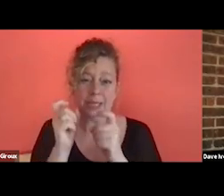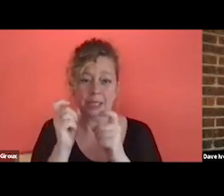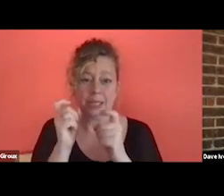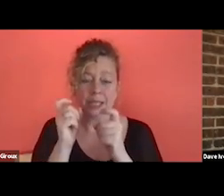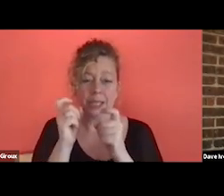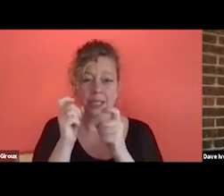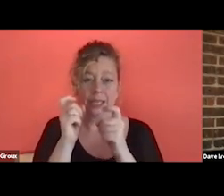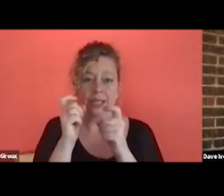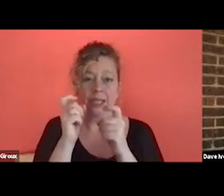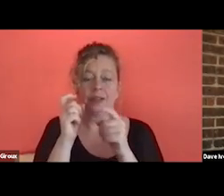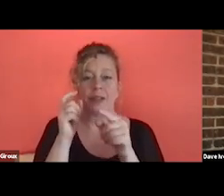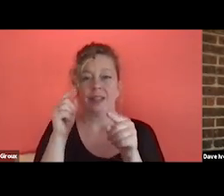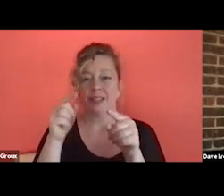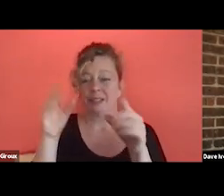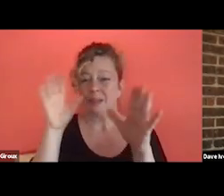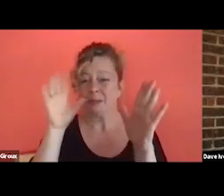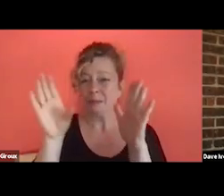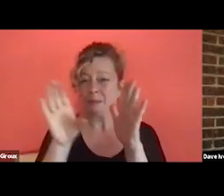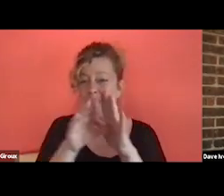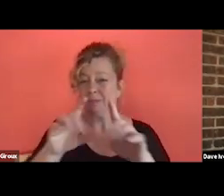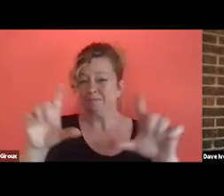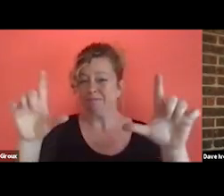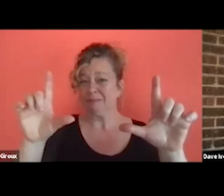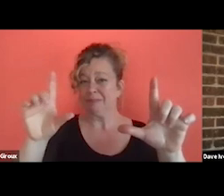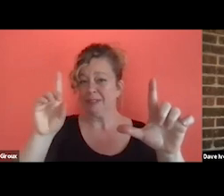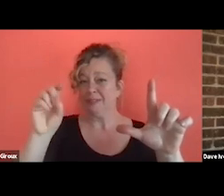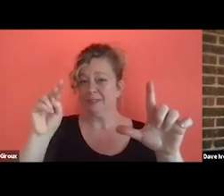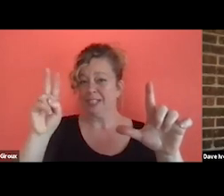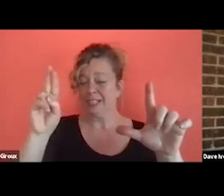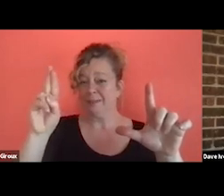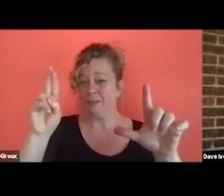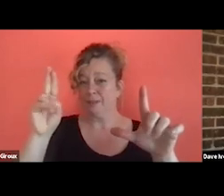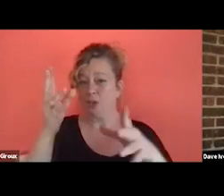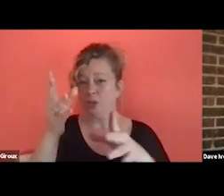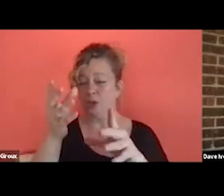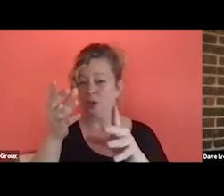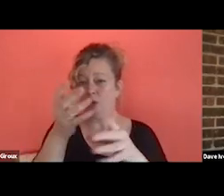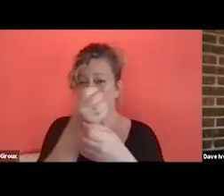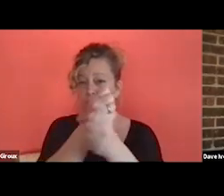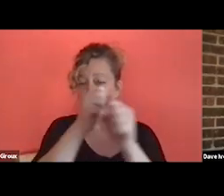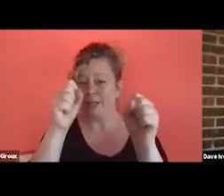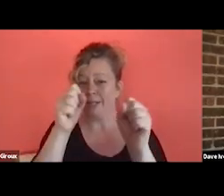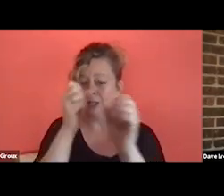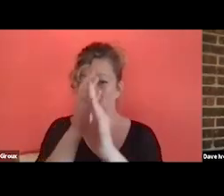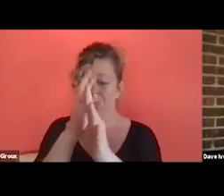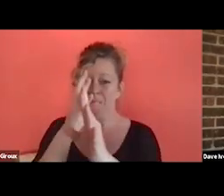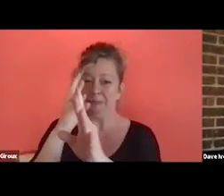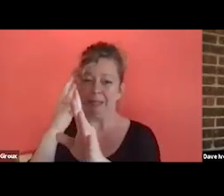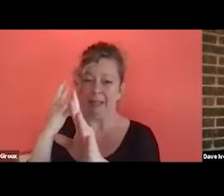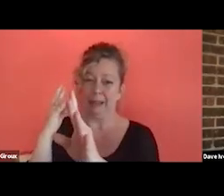Esta es una toma de nuestra Misión de Rescate de Denver. La fila de la noche, esta es una foto del "Denver Post".